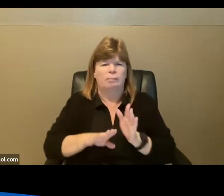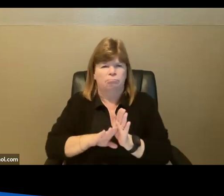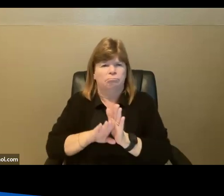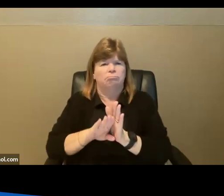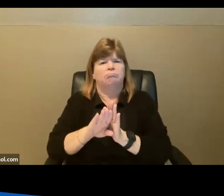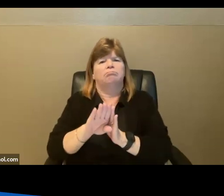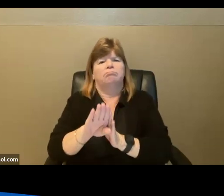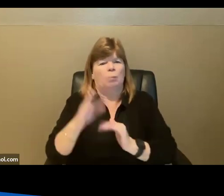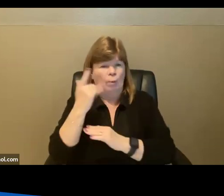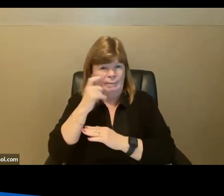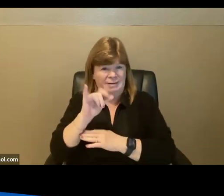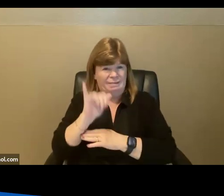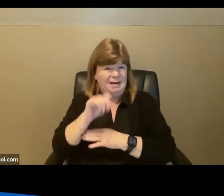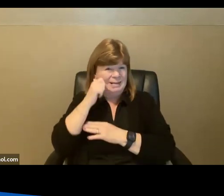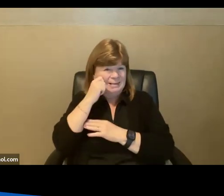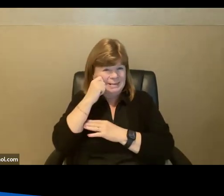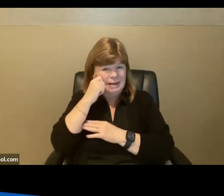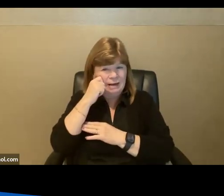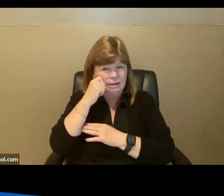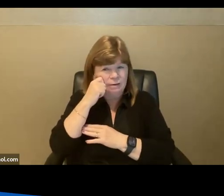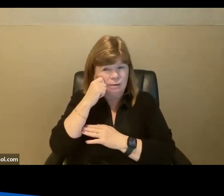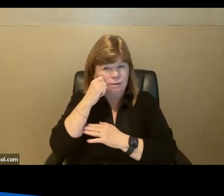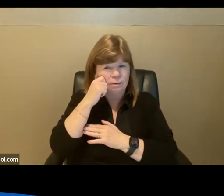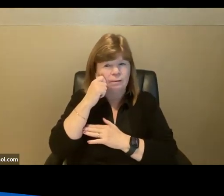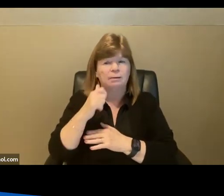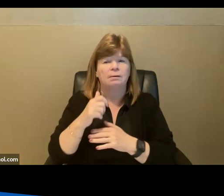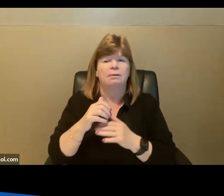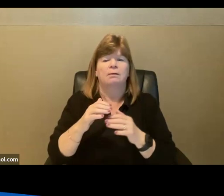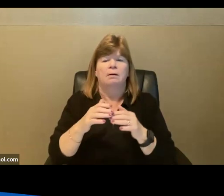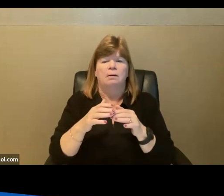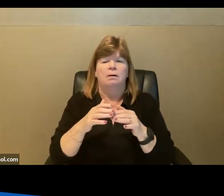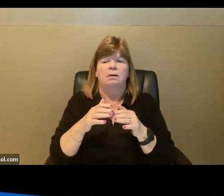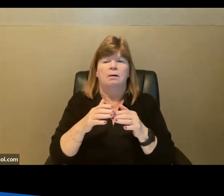porque cuando esa piel se cierra y crece de nuevo, no es elástica.